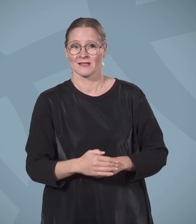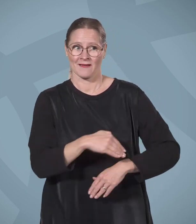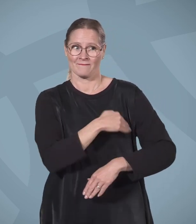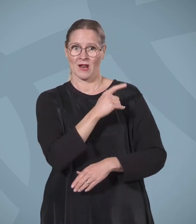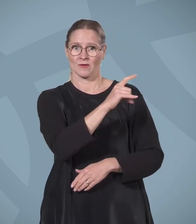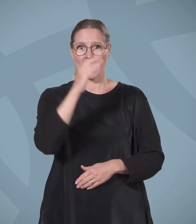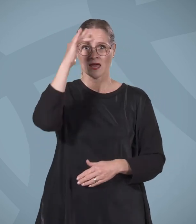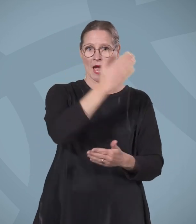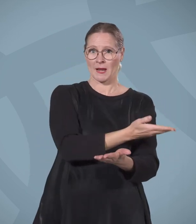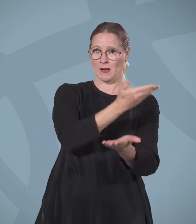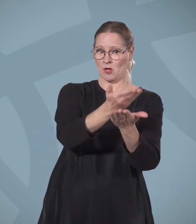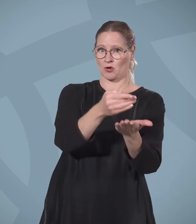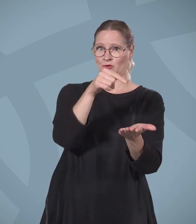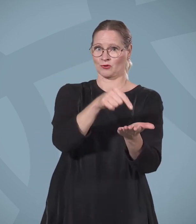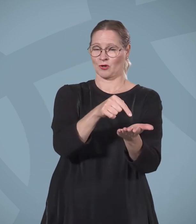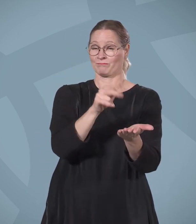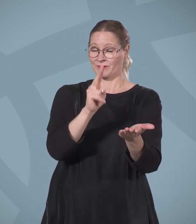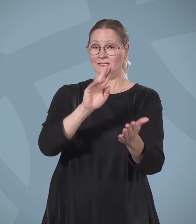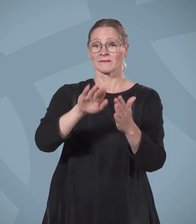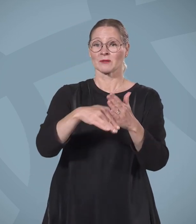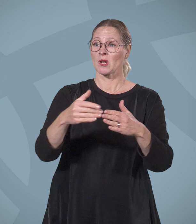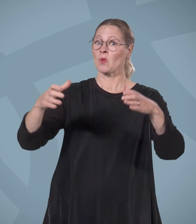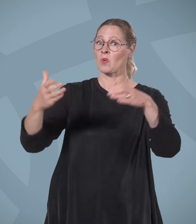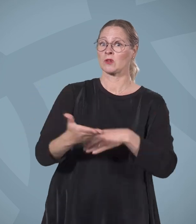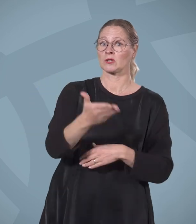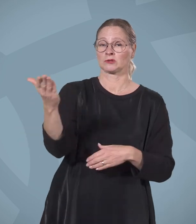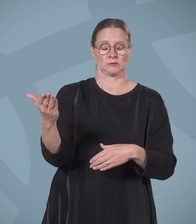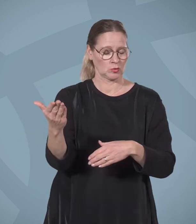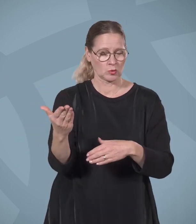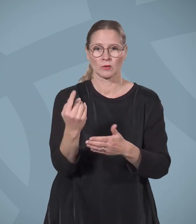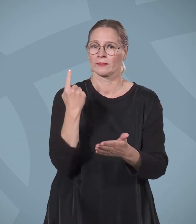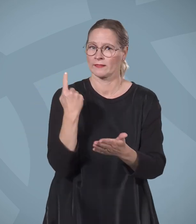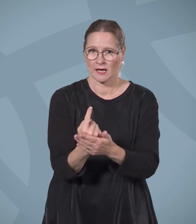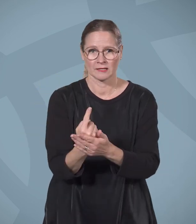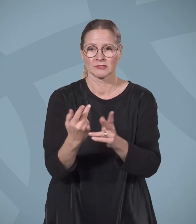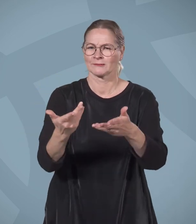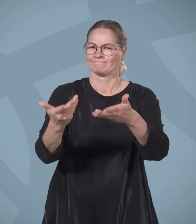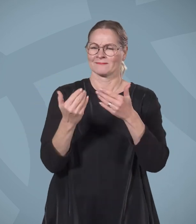että valtuutetun kannanotto on viittomakieliselle yhteisölle tärkeä -